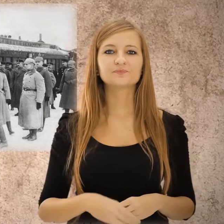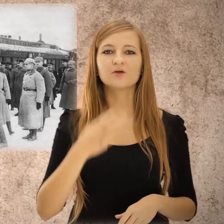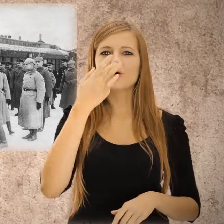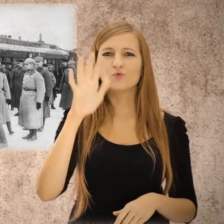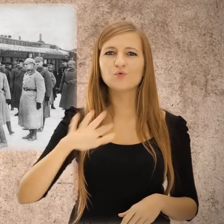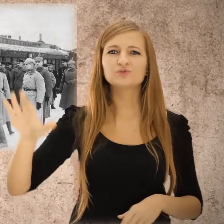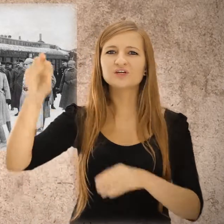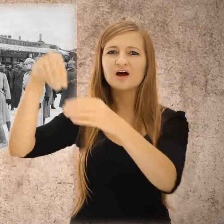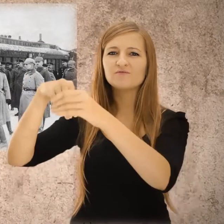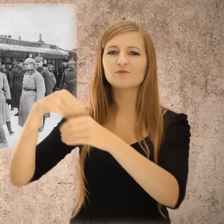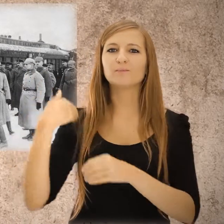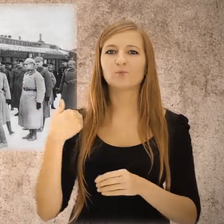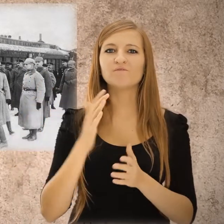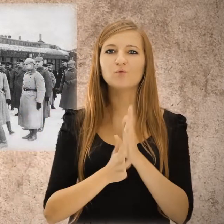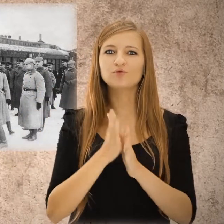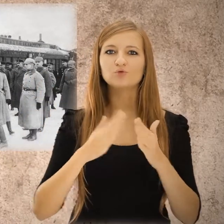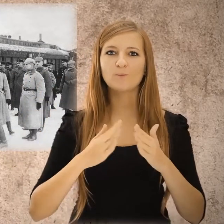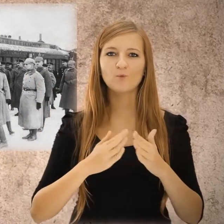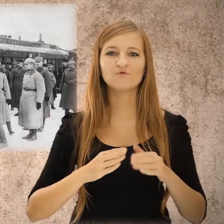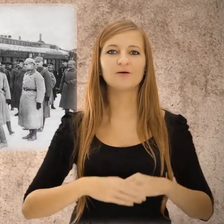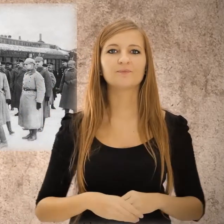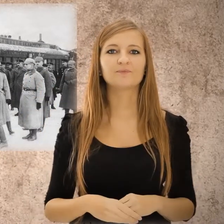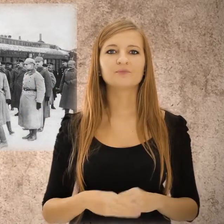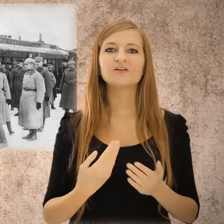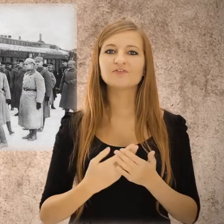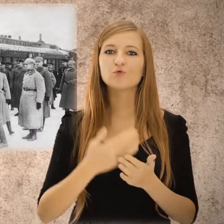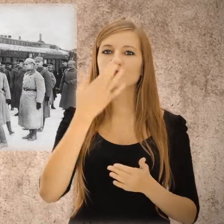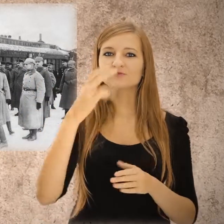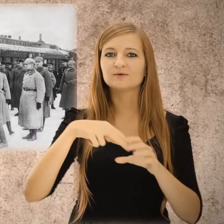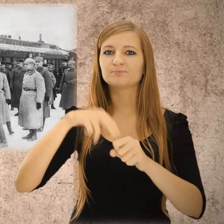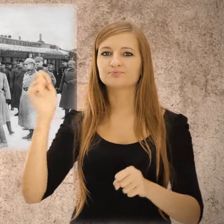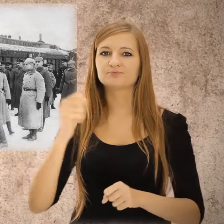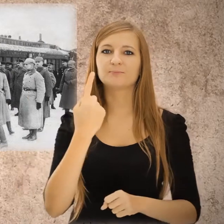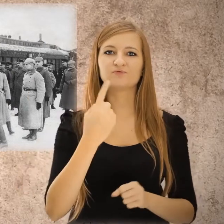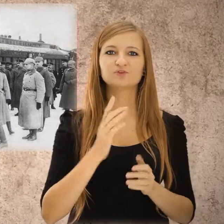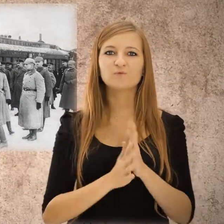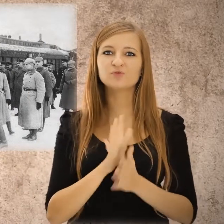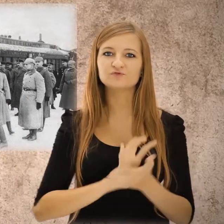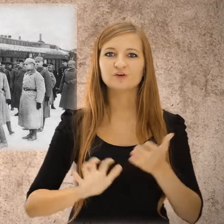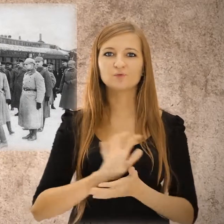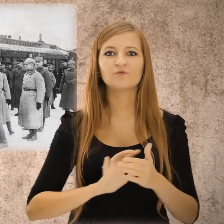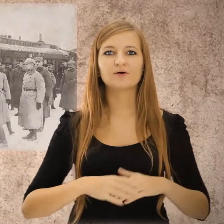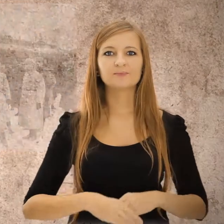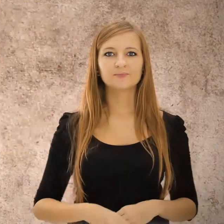W samej Rosji rozpoczęła się krwawa wojna domowa. Rosja została wyłączona z I Wojny.